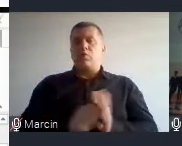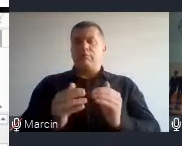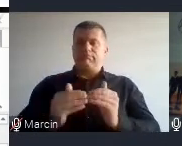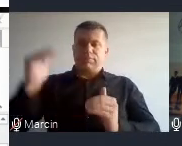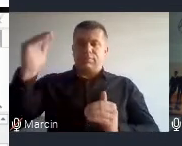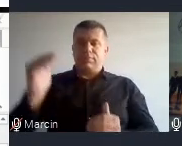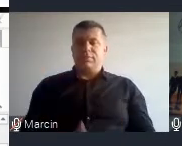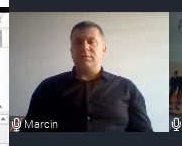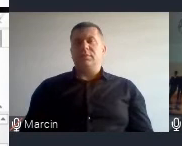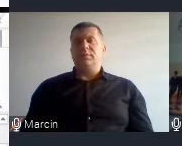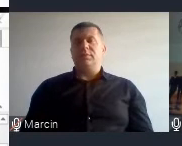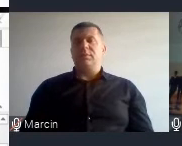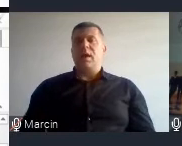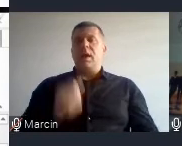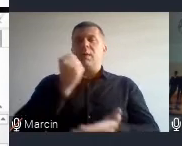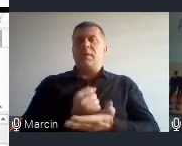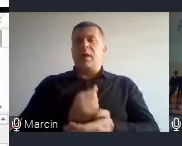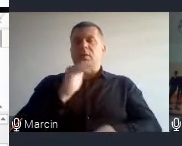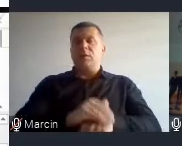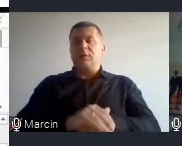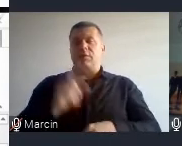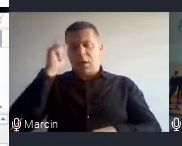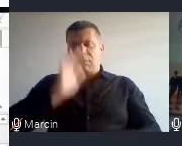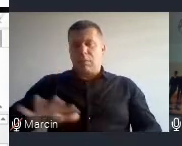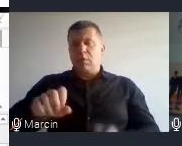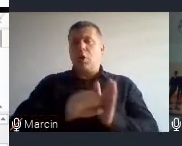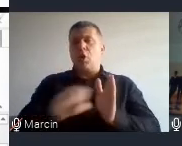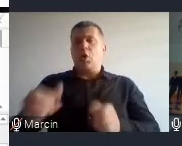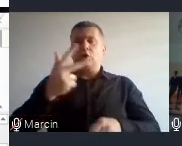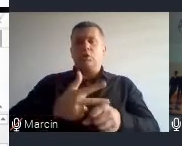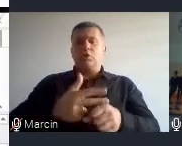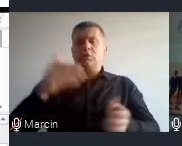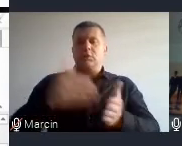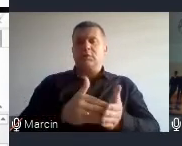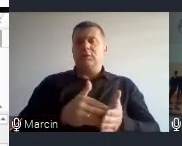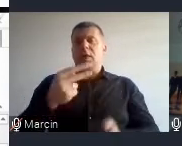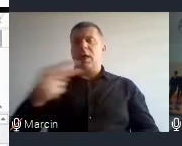a Prawo Zamówień Publicznych od 30 000 euro netto.